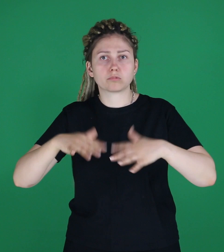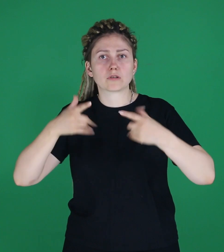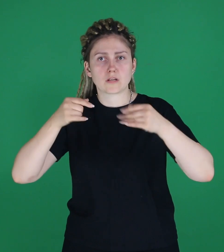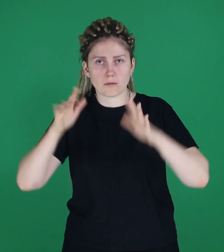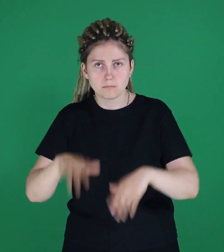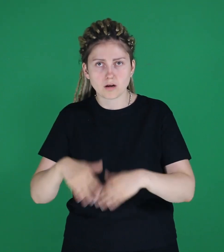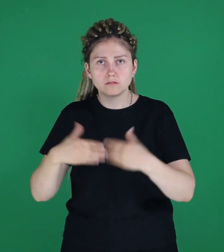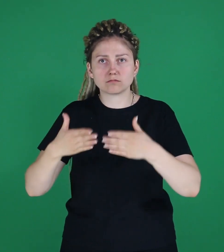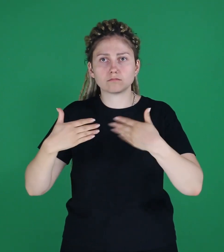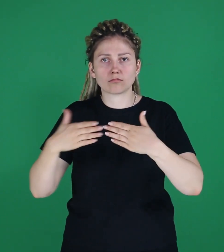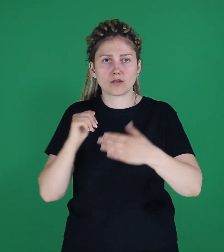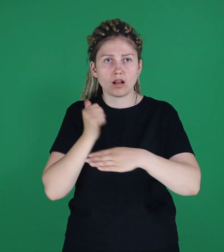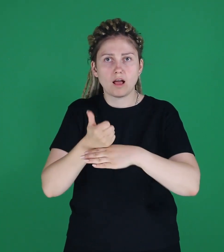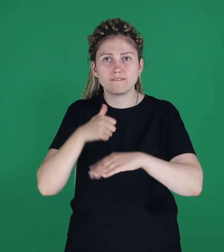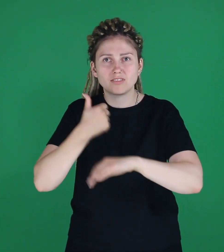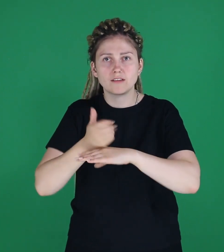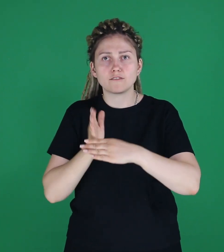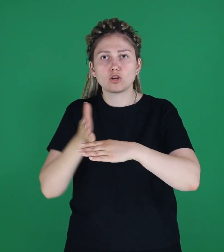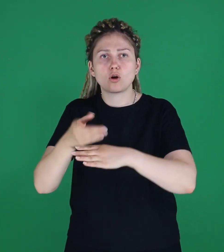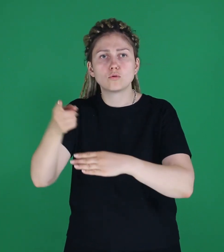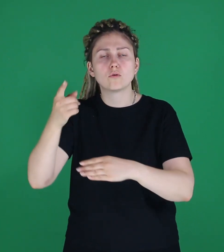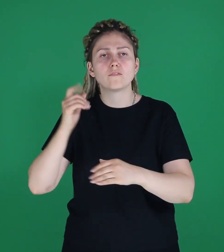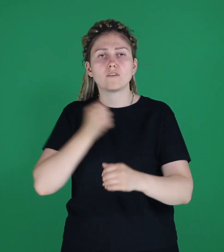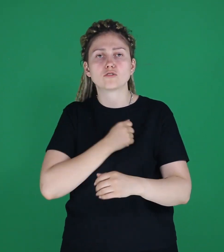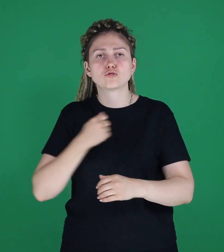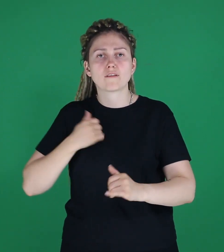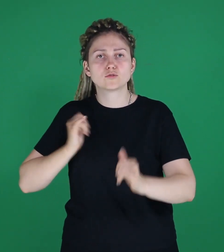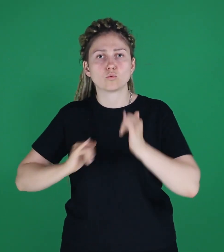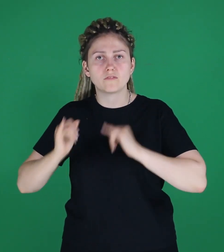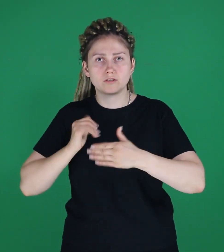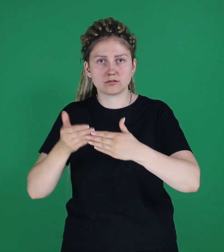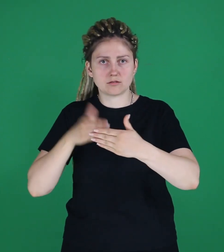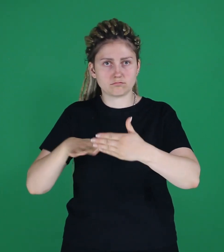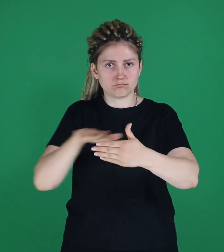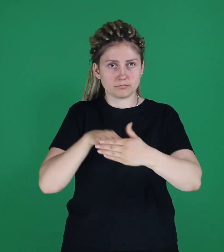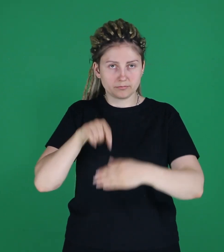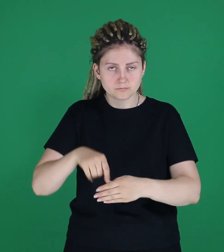Місце зустрічі буде перед головними воротами Варшавського університету.